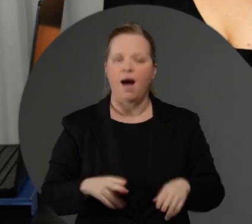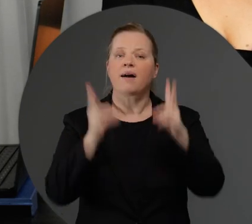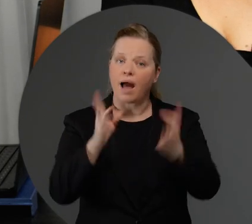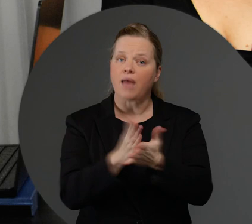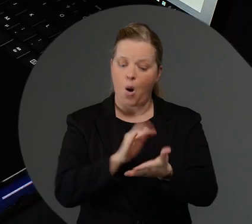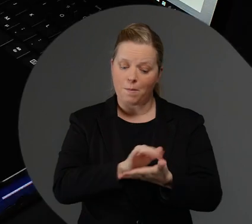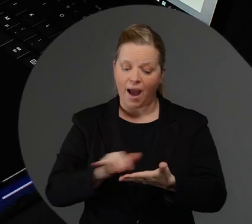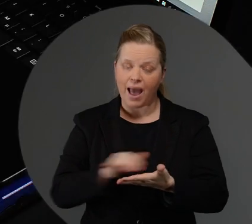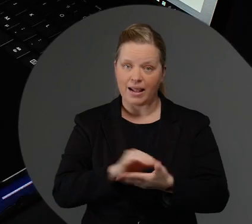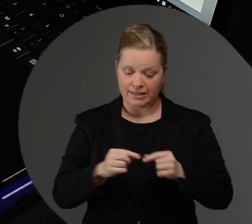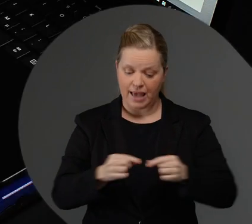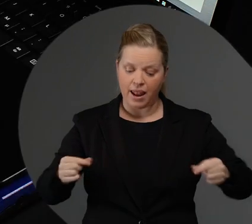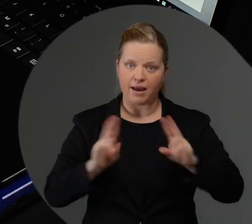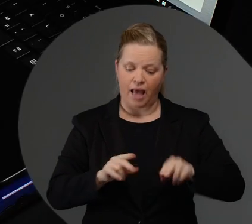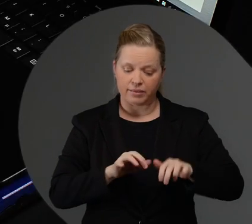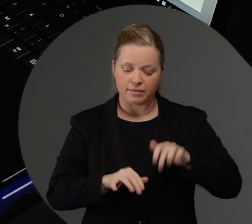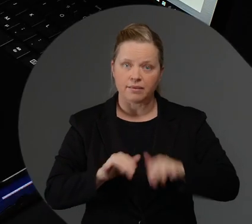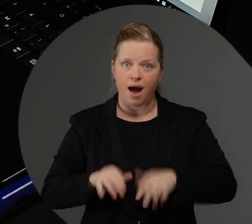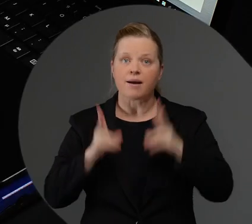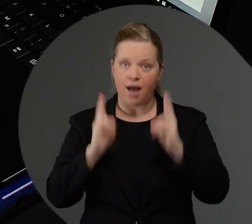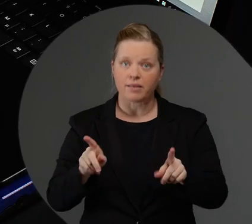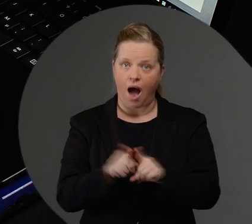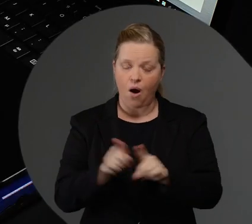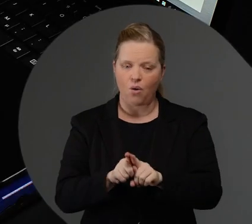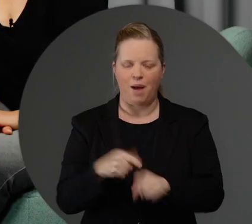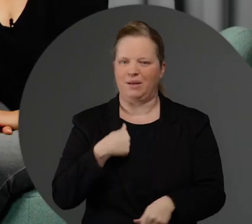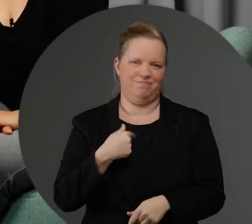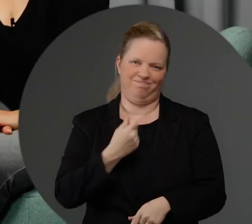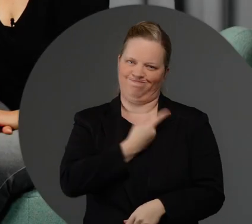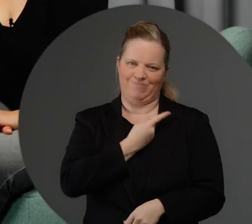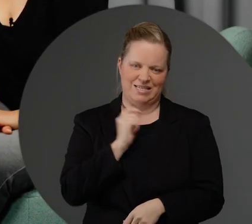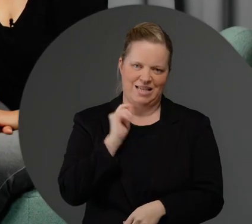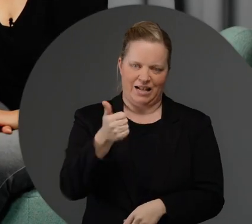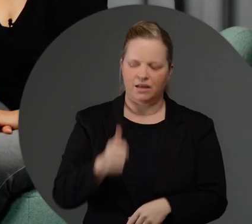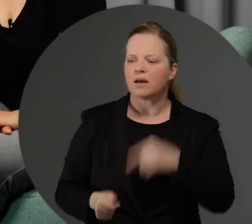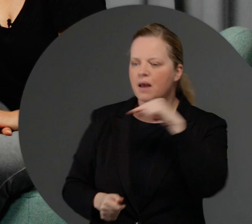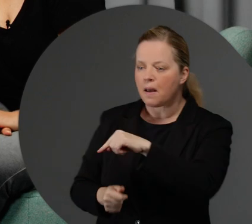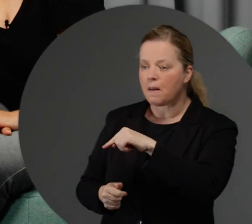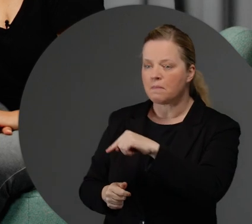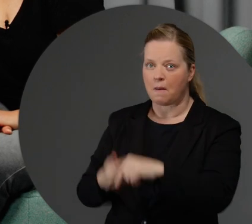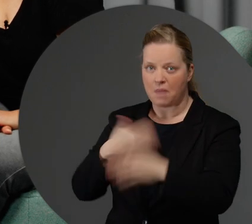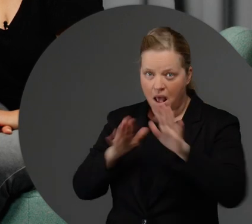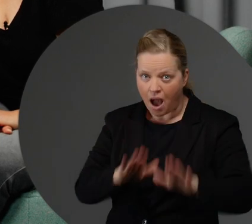auch mit der Braillezeile schreiben tatsächlich mit dieser. Also Braille schreiben - mache ich aber selten. Okay, ist wahrscheinlich weniger effizient, weil